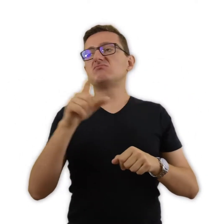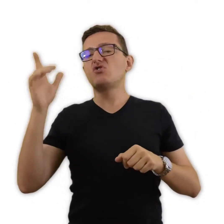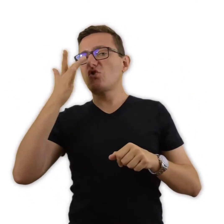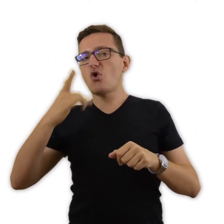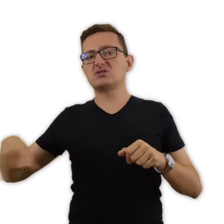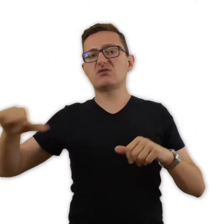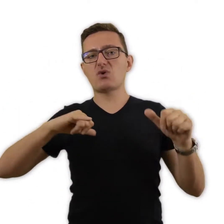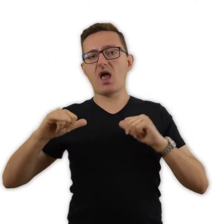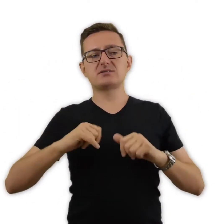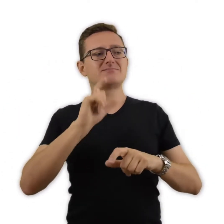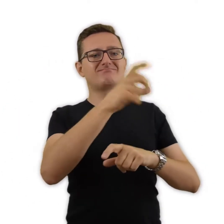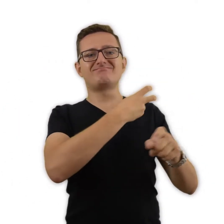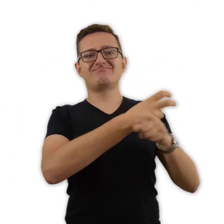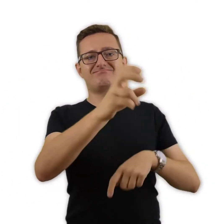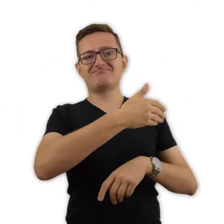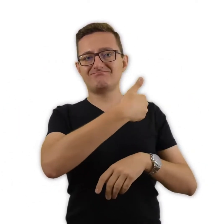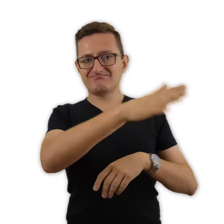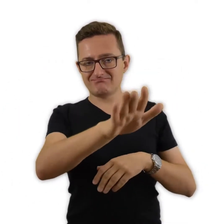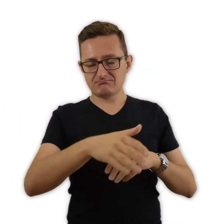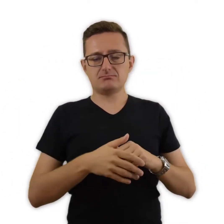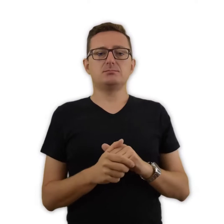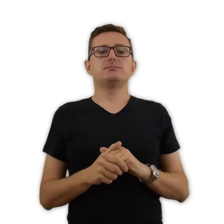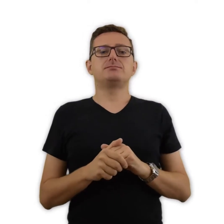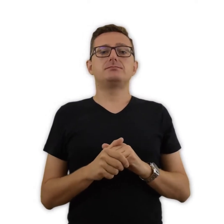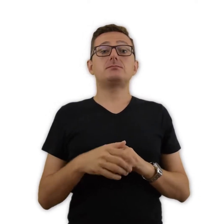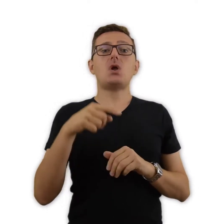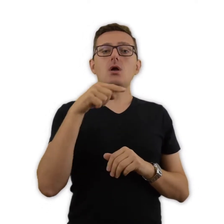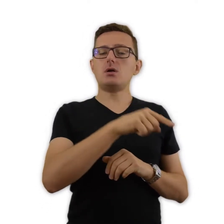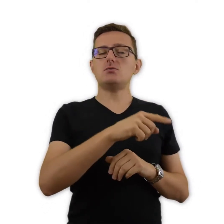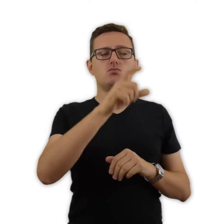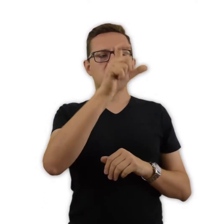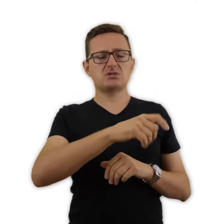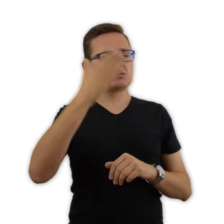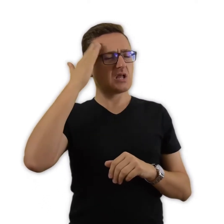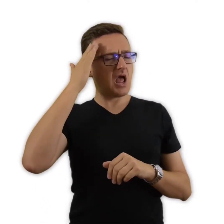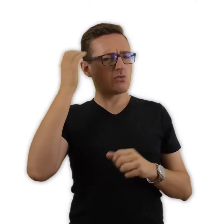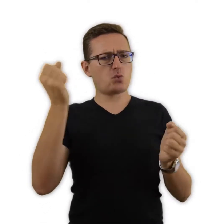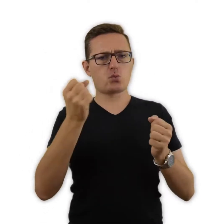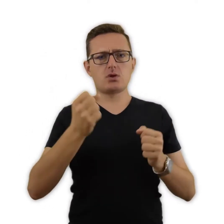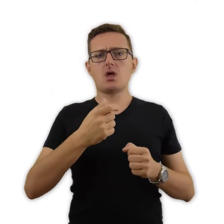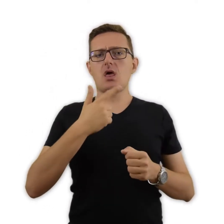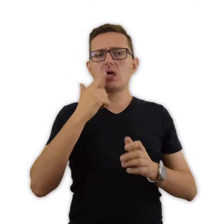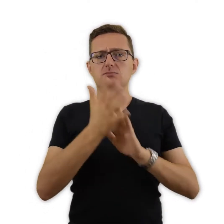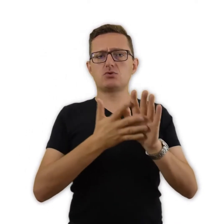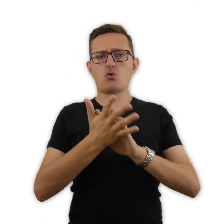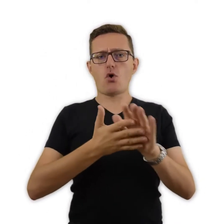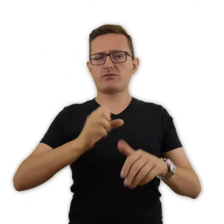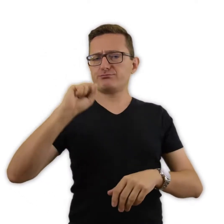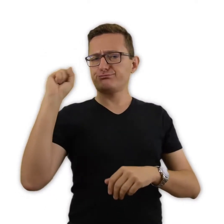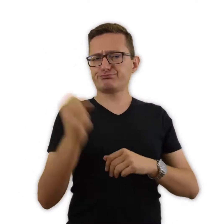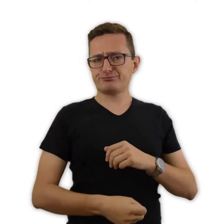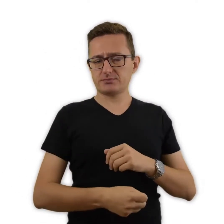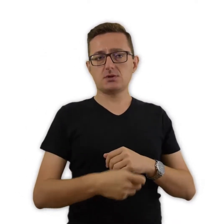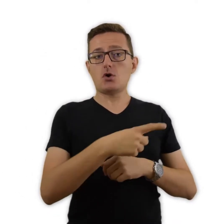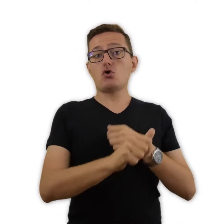W wyniku działań rosyjskiego kuratora został usunięty ze stanowiska. Był znany jako osoba biegle władająca językiem migowym.